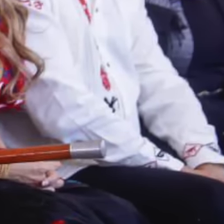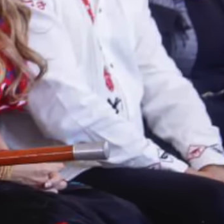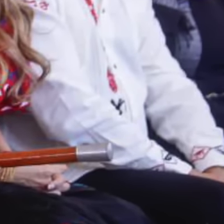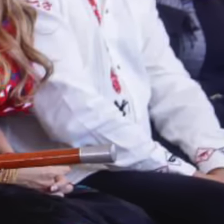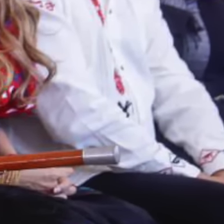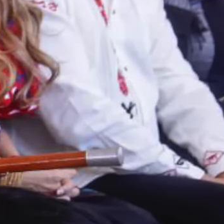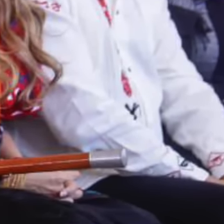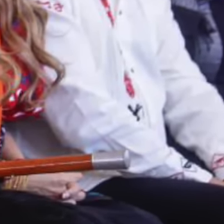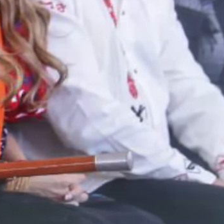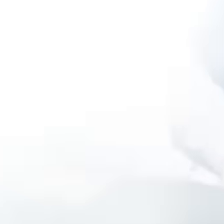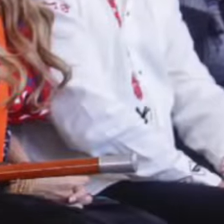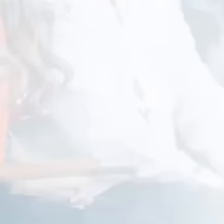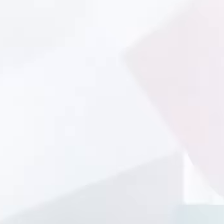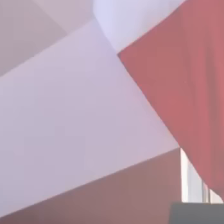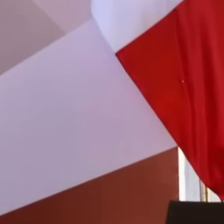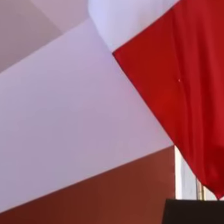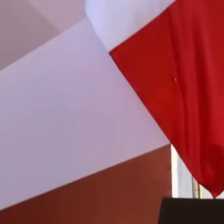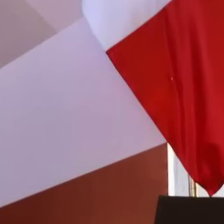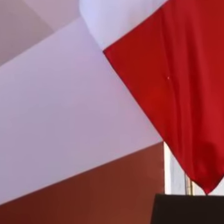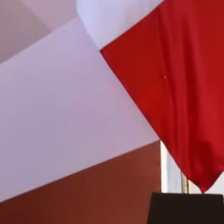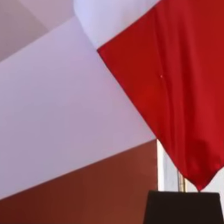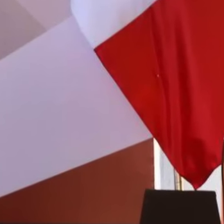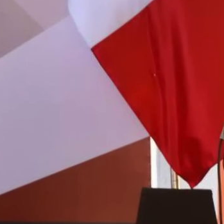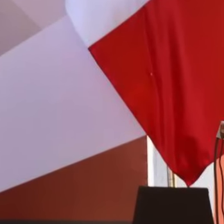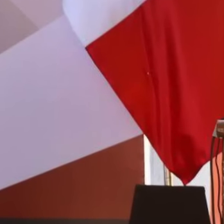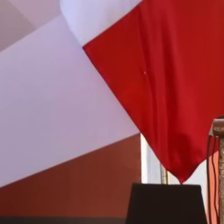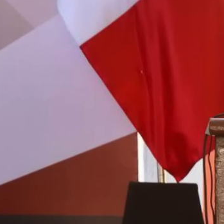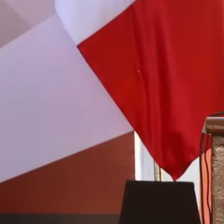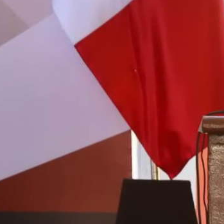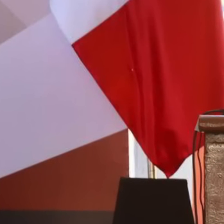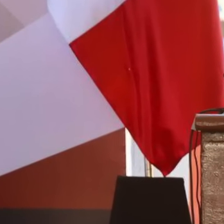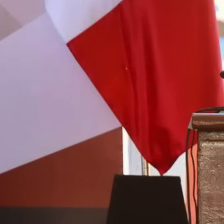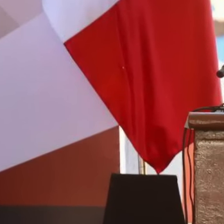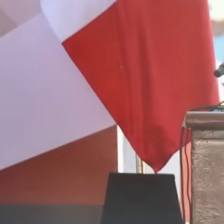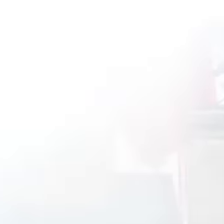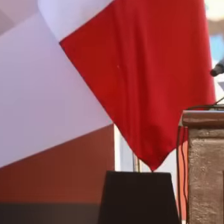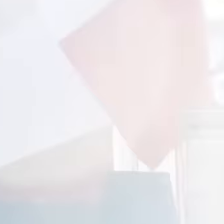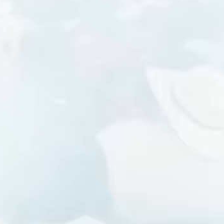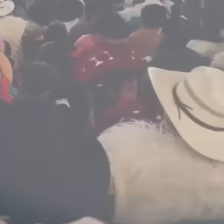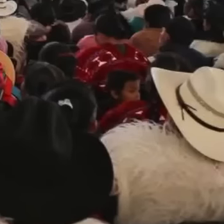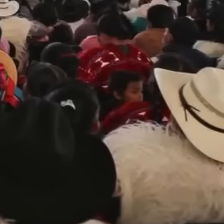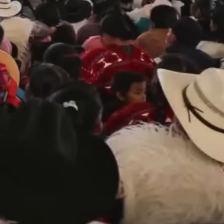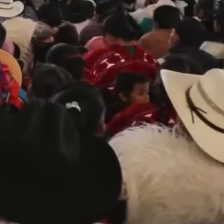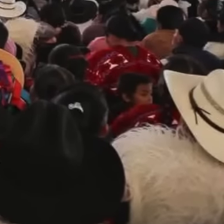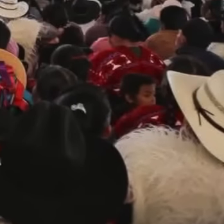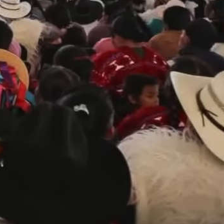la comunidad sotil de la Candelaria. Pero además señalaron una verdad que por años se evitó decir